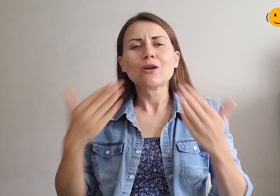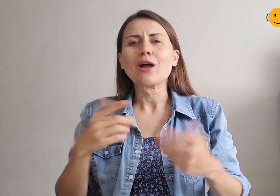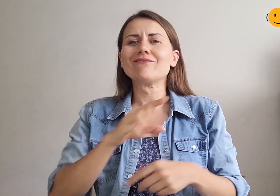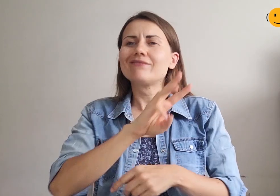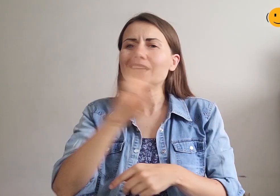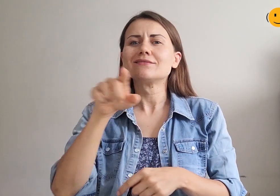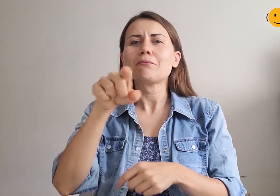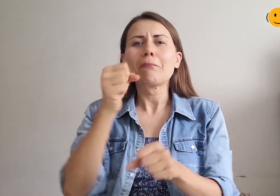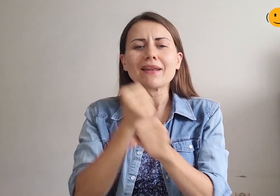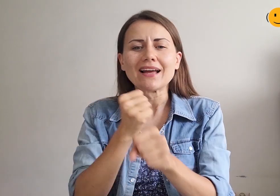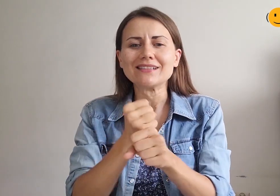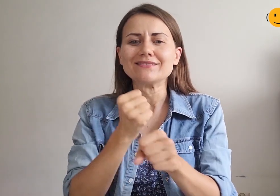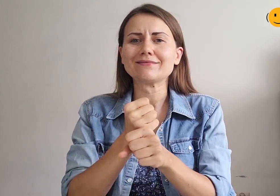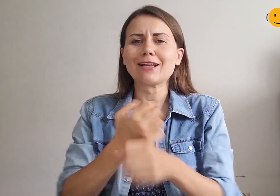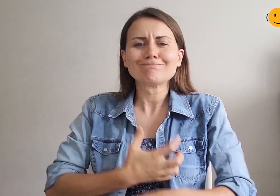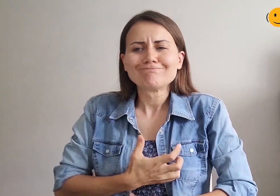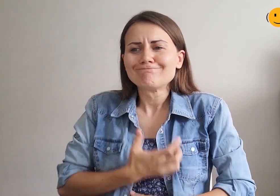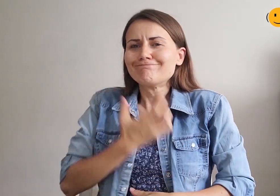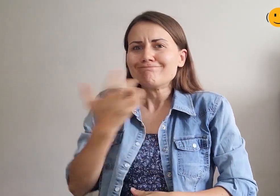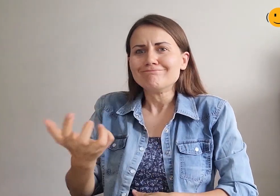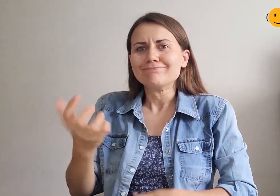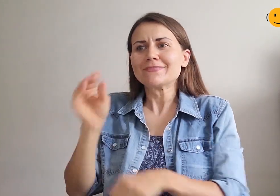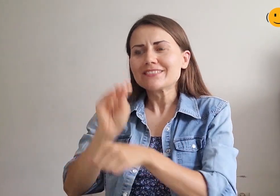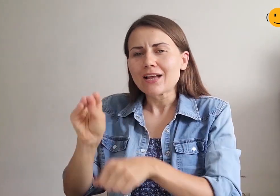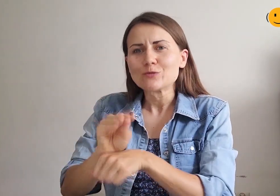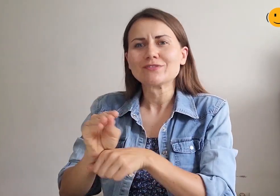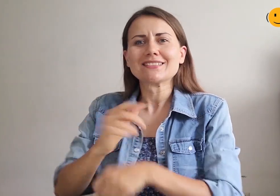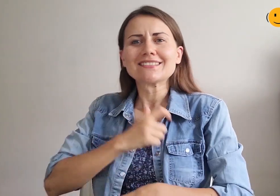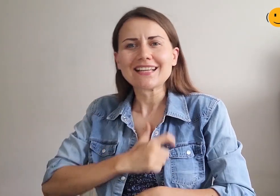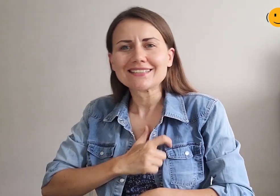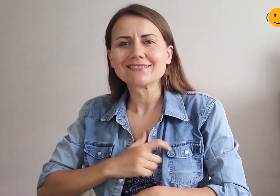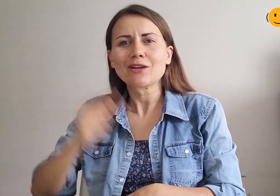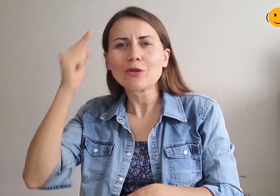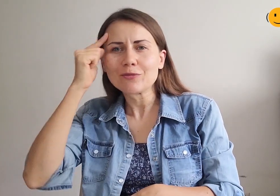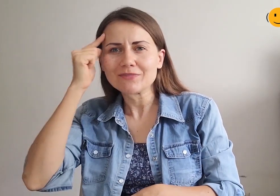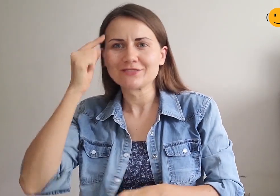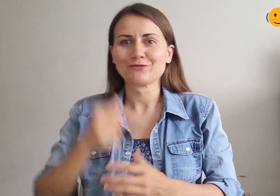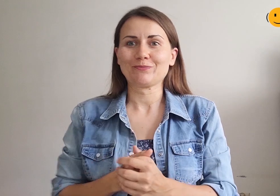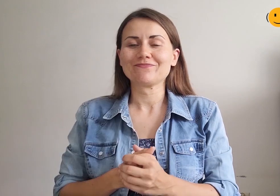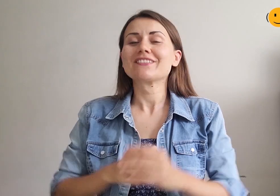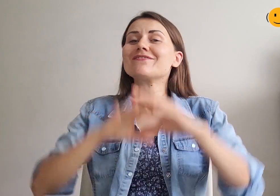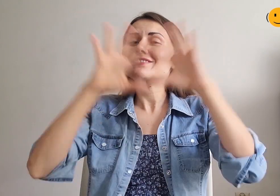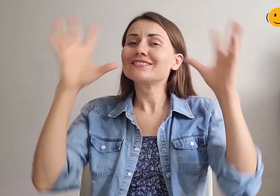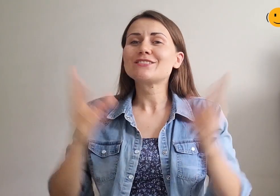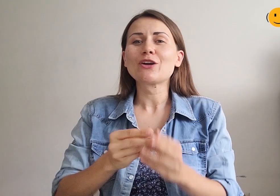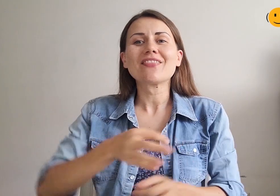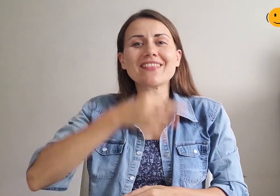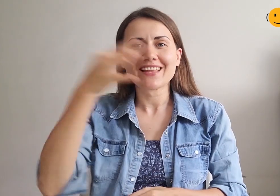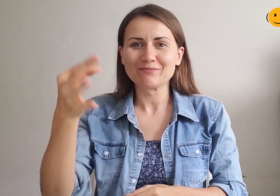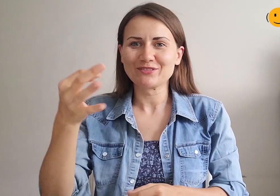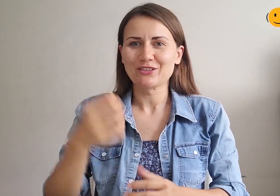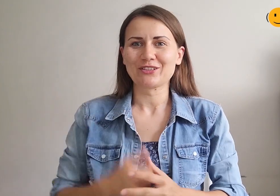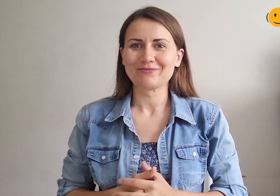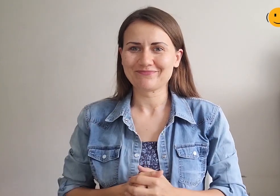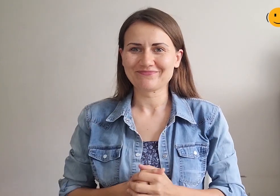Dziękujemy za pracę włożoną w kształtowanie naszych umysłów i serc. Wszystkiego najlepszego!